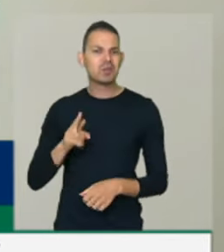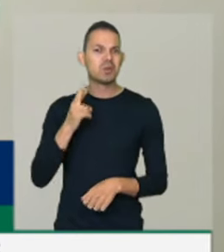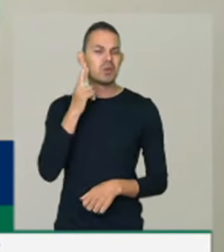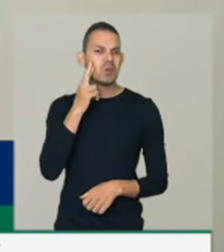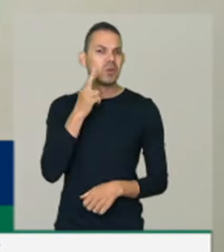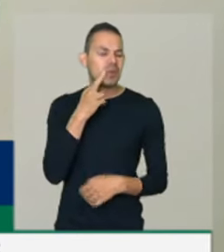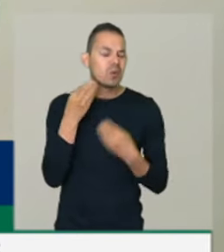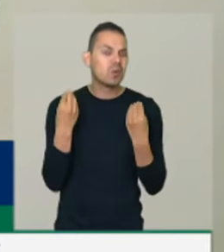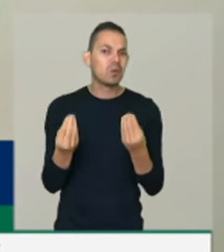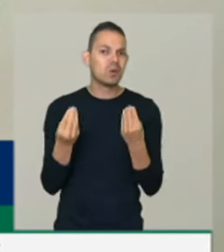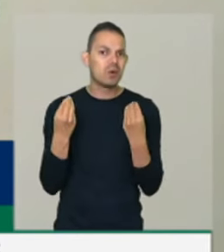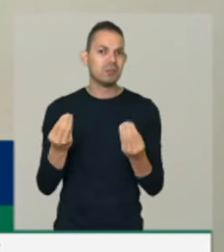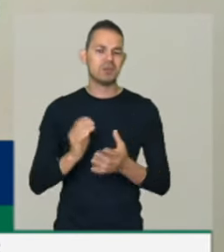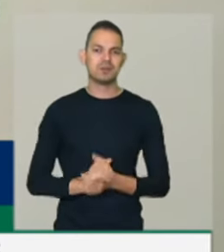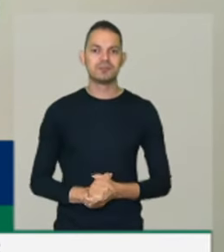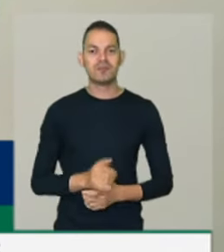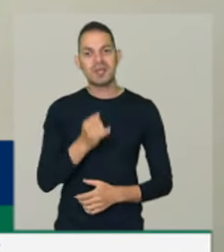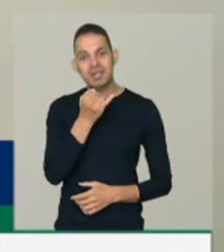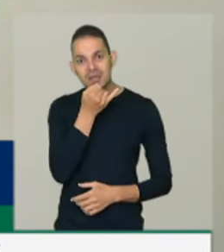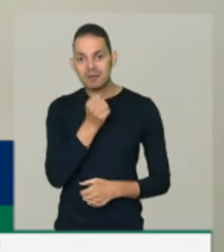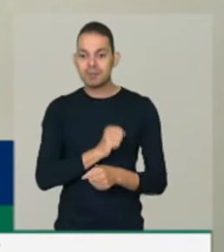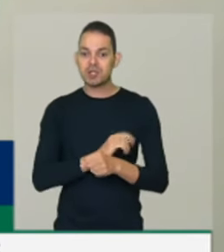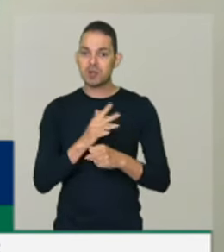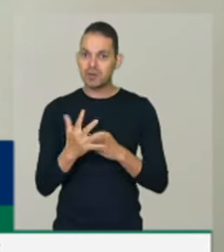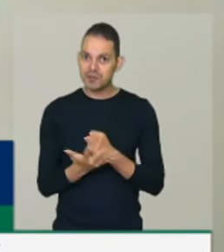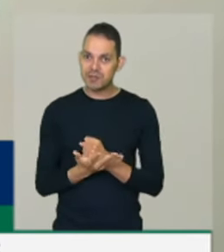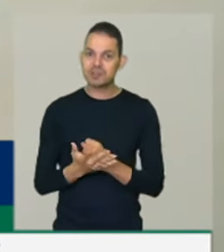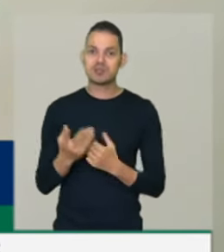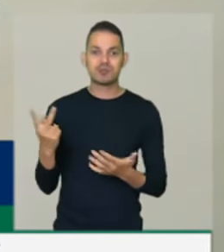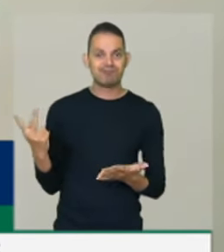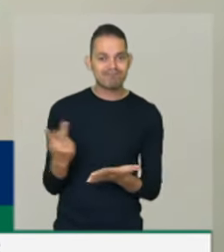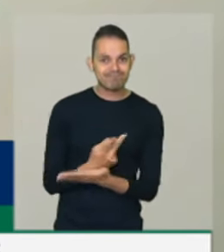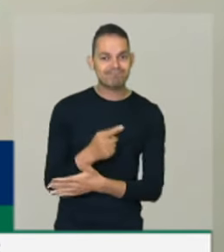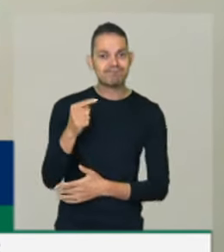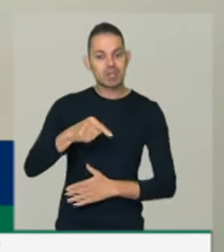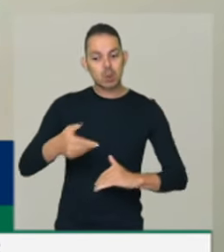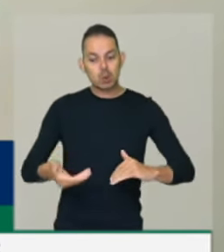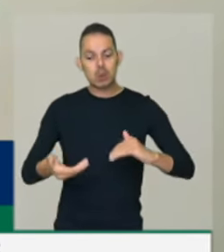AÍ .... ESTÁ NO CONGRESSO, 30% DOS CONGRESSISTAS JÁ CONTRAÍRAM O VÍRUS, TIVEMOS MORTES, O ÚLTIMO O MAJOR OLÍ